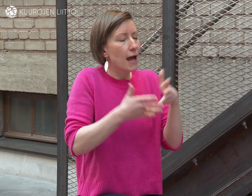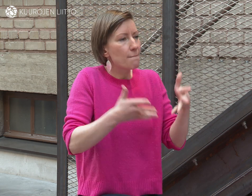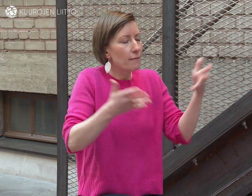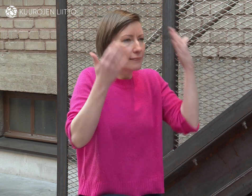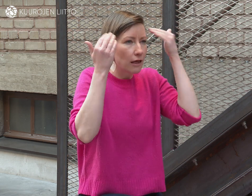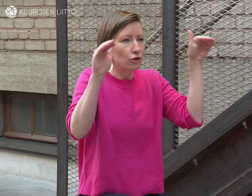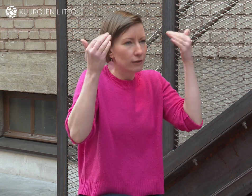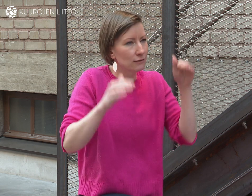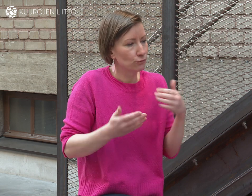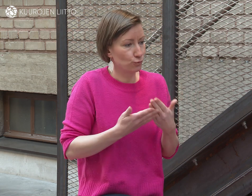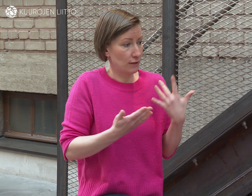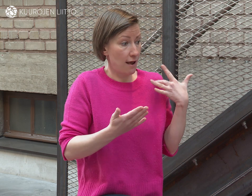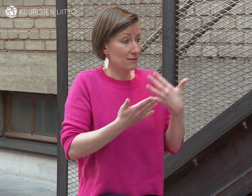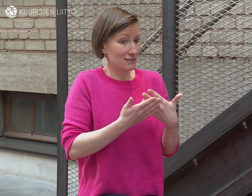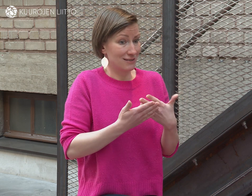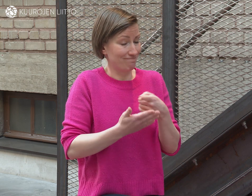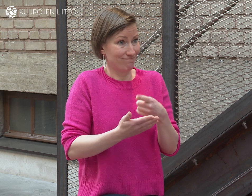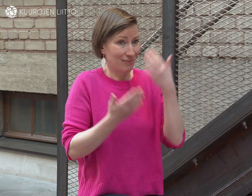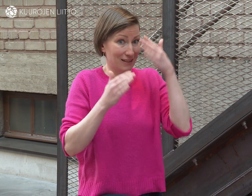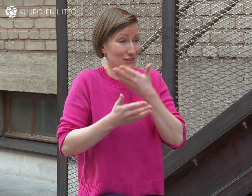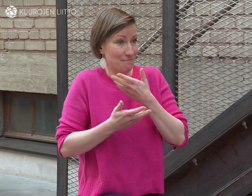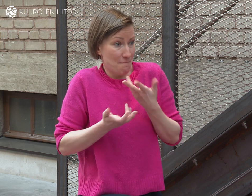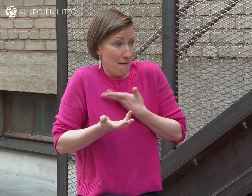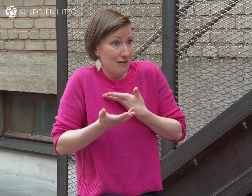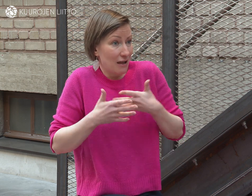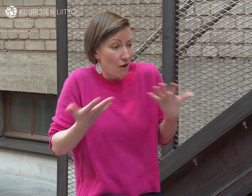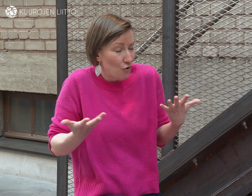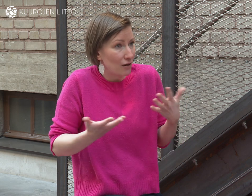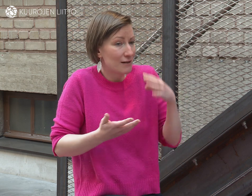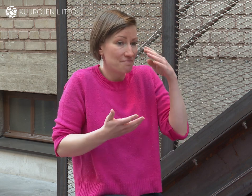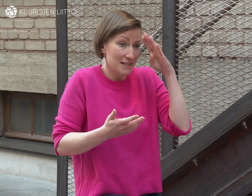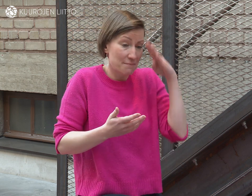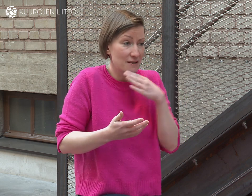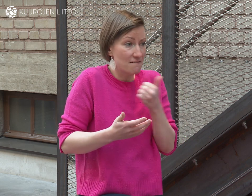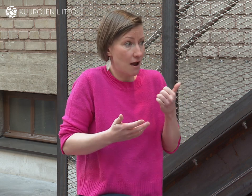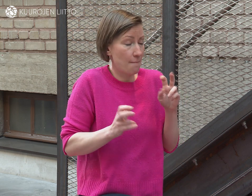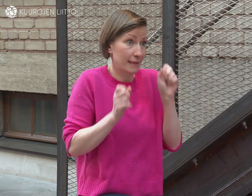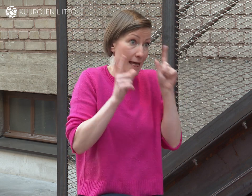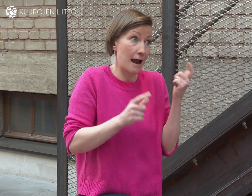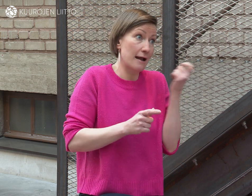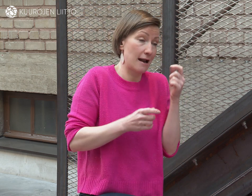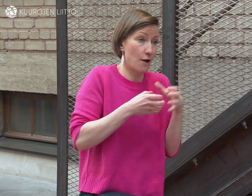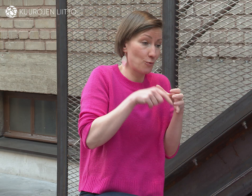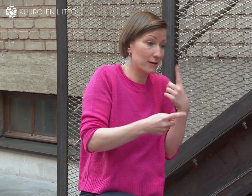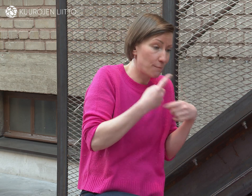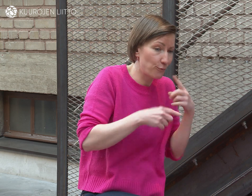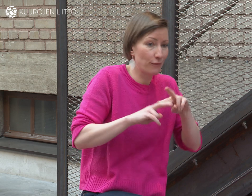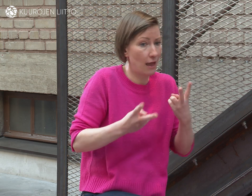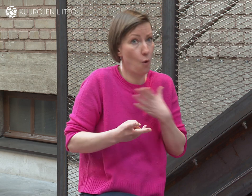Nyt pitää saada mahdollisimman paljon tietoa liikkeelle, sillä tähän asti tietoa ei ole ollut paljoakaan. Tähän mennessä ihmiset ovat keskustelleet Herää, Kelan tulkkauspalvelu! -Facebook-ryhmässä -